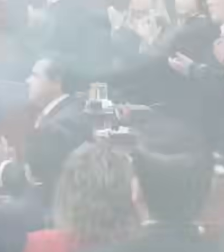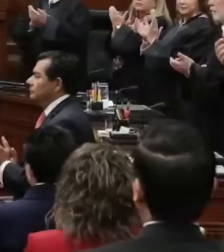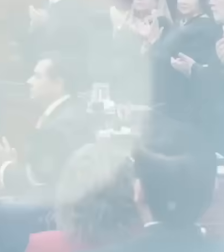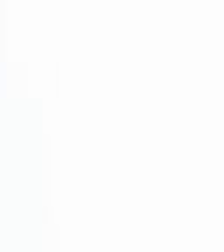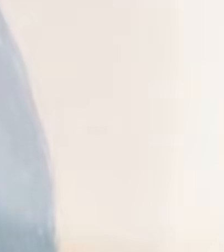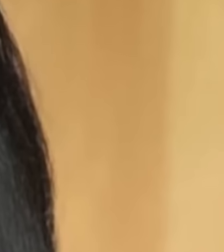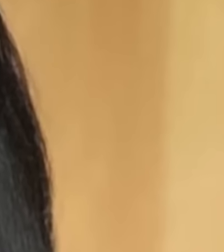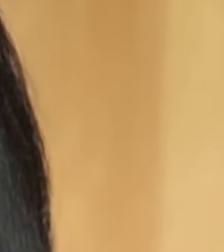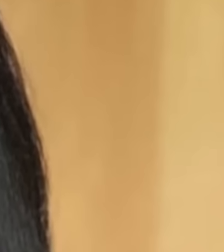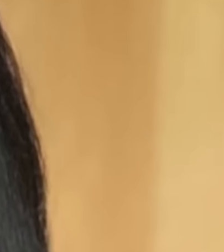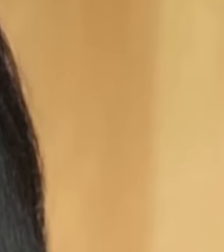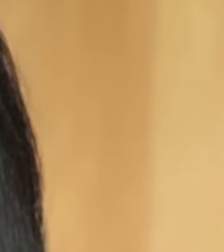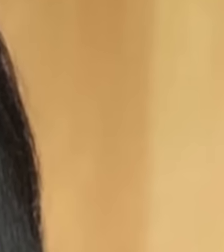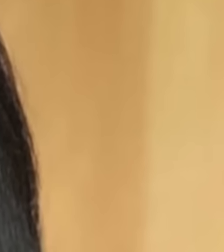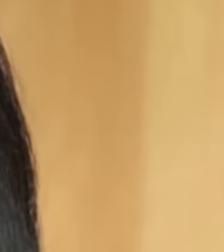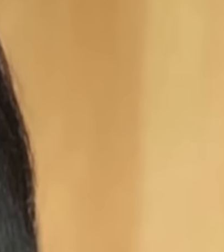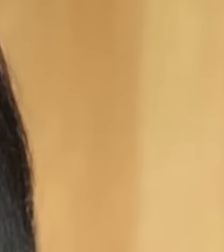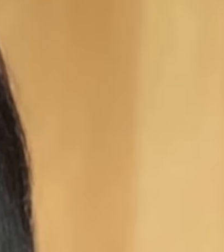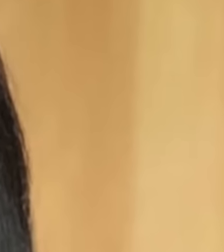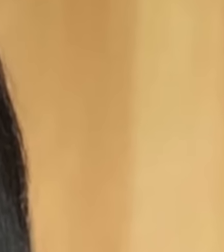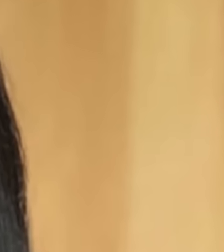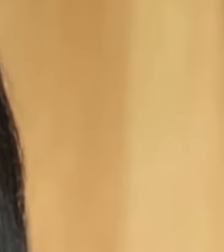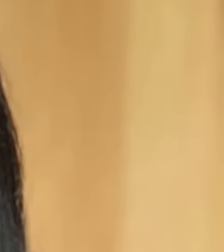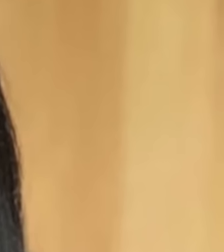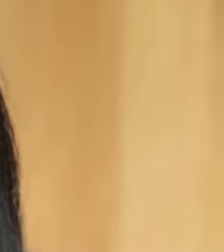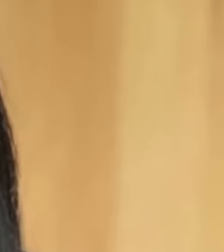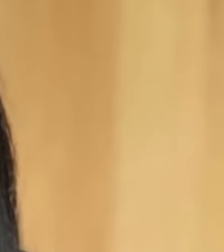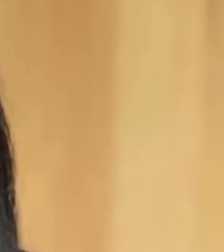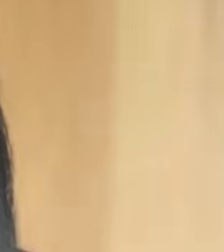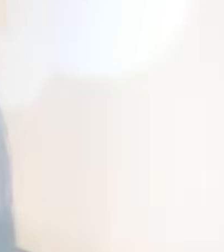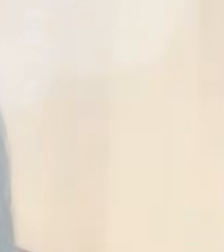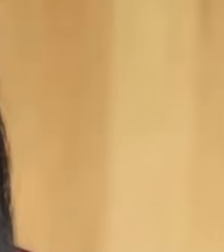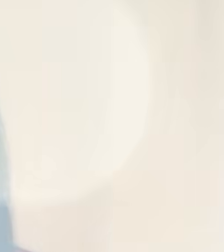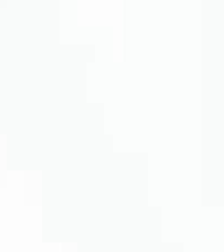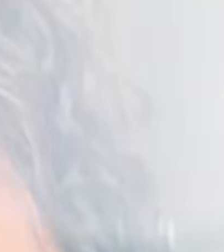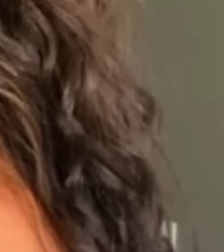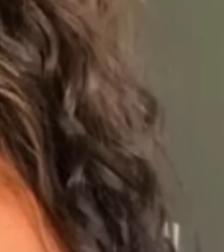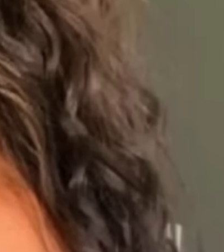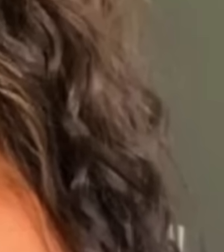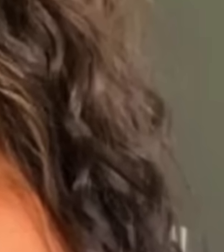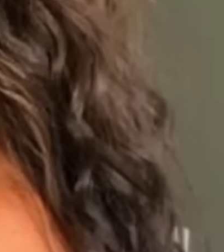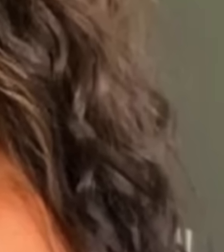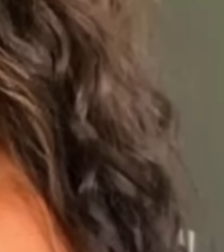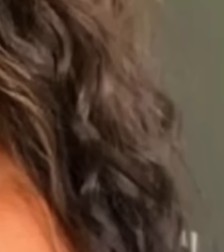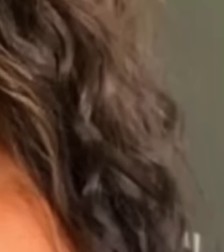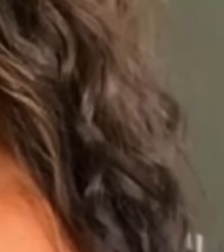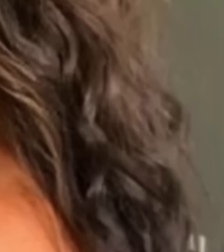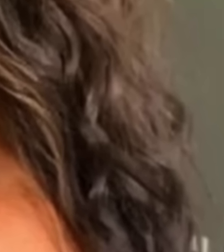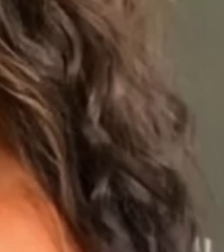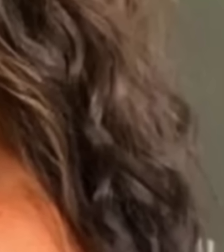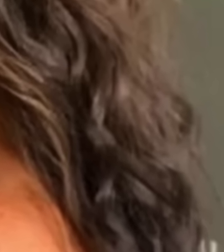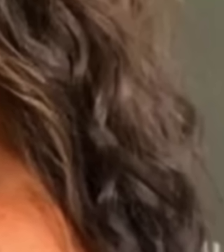ordenó eliminar a Inés Gómez Mont y Víctor Manuel Álvarez Puga de la lista de personas bloqueadas